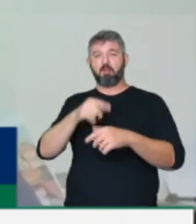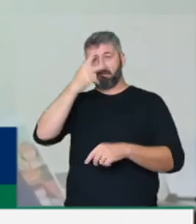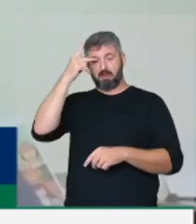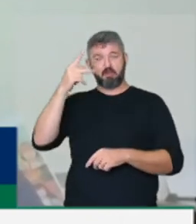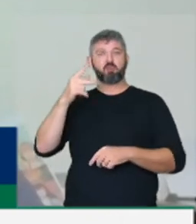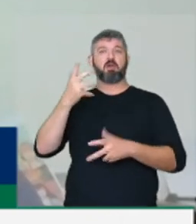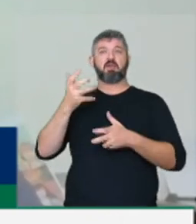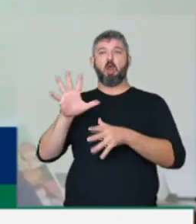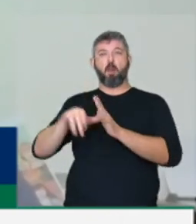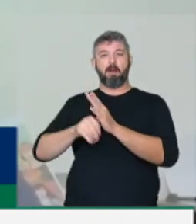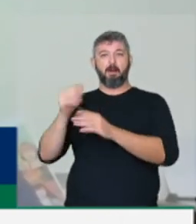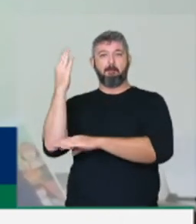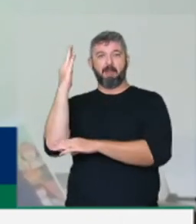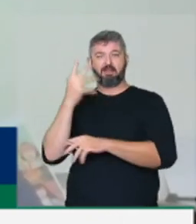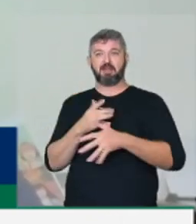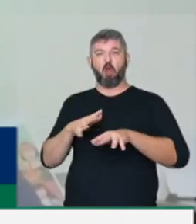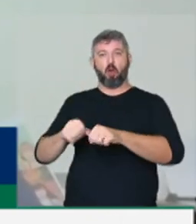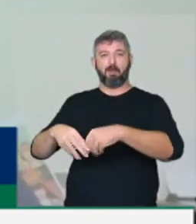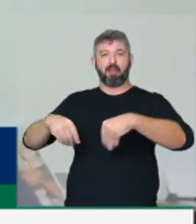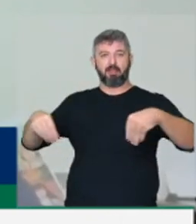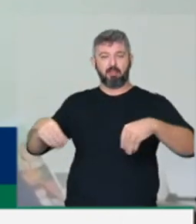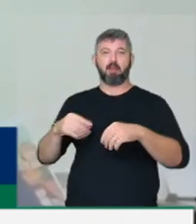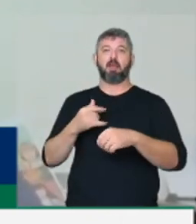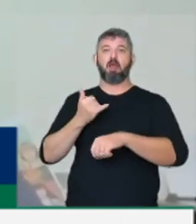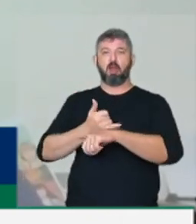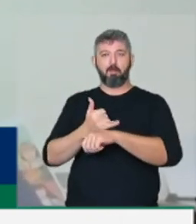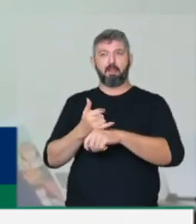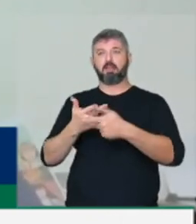MADEIREIROS QUE PROVOCAM O DESMATAMENTO DE DIVERSAS PARTES DO BRASIL. MAS TEMOS QUE CHAMAR A ATENÇÃO. PORQUE